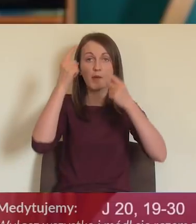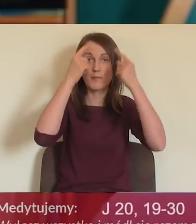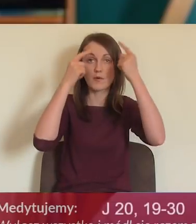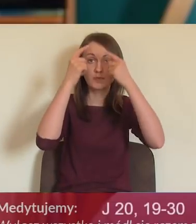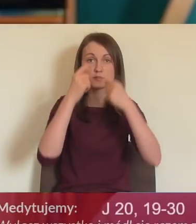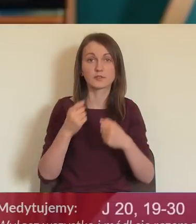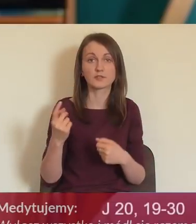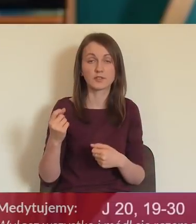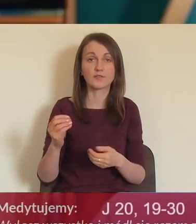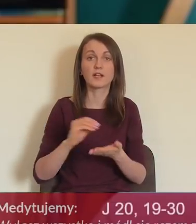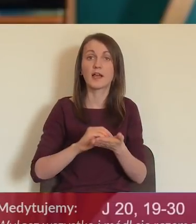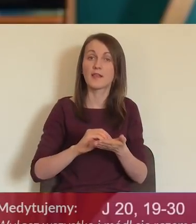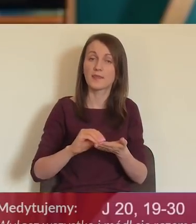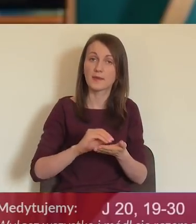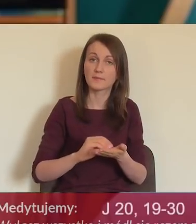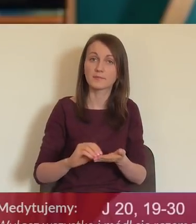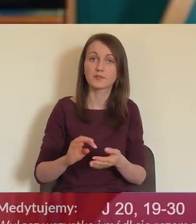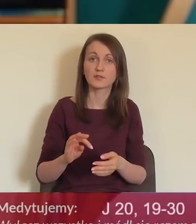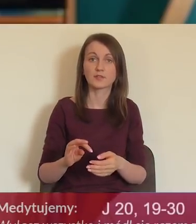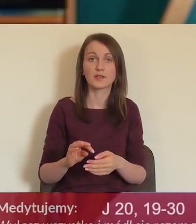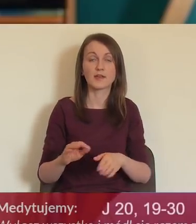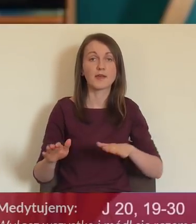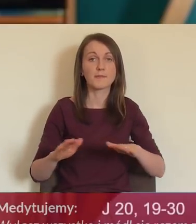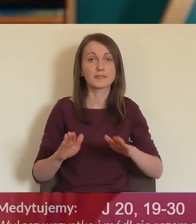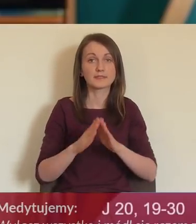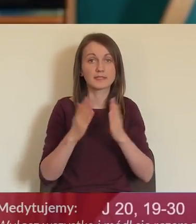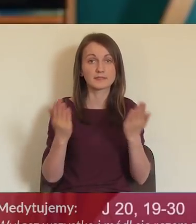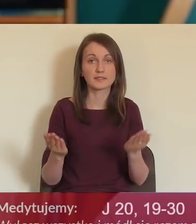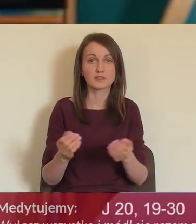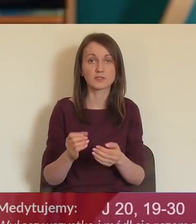Pomyślcie o tym chwilę, zapiszcie to w jakimś miejscu,